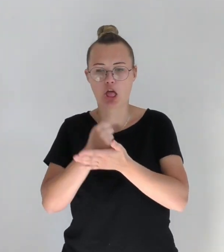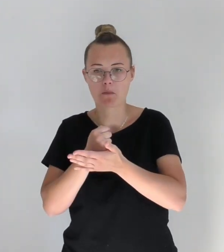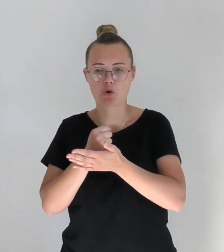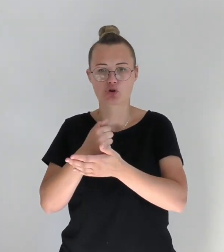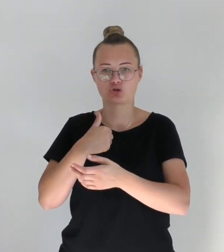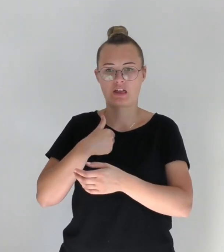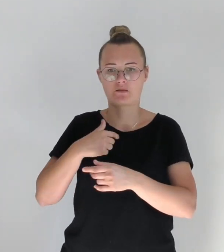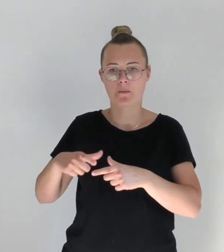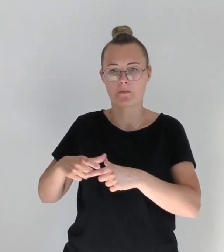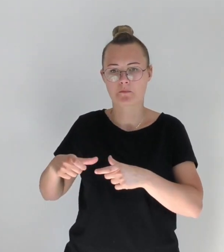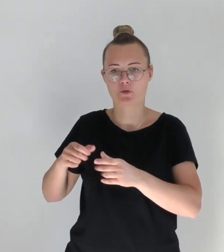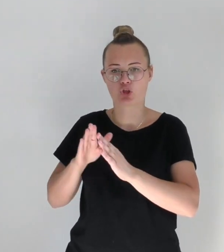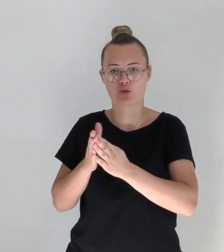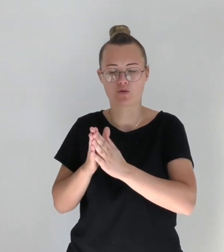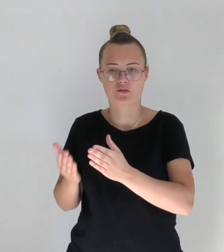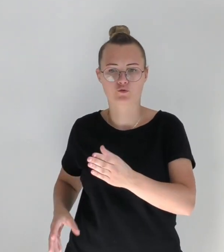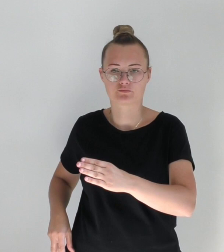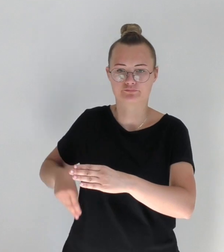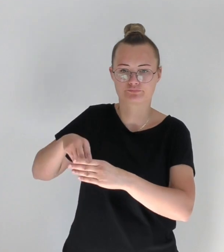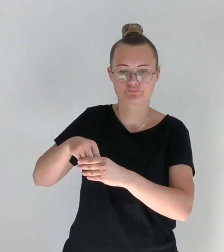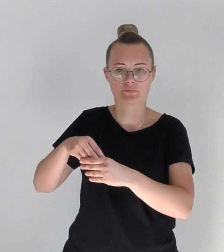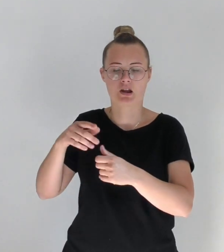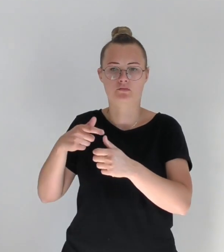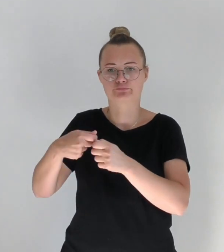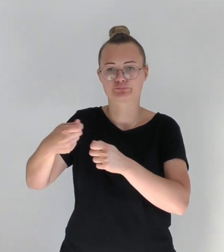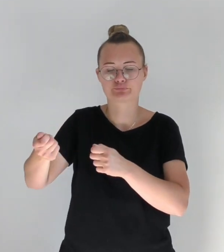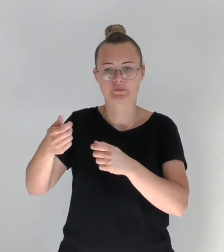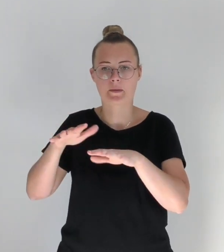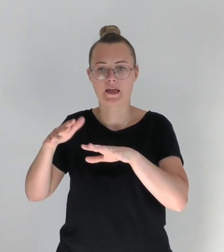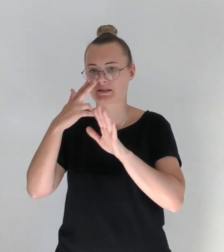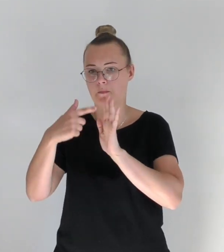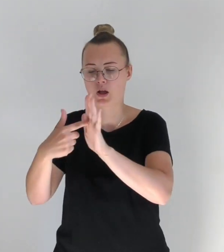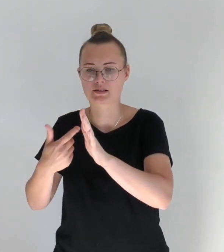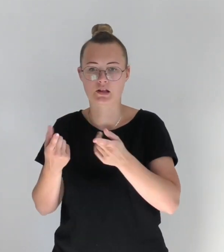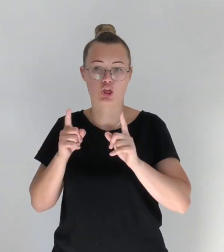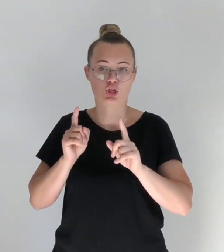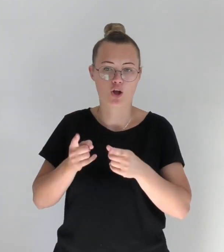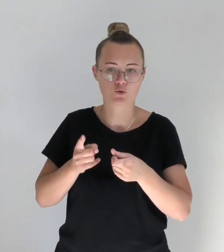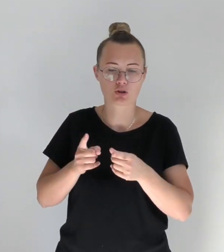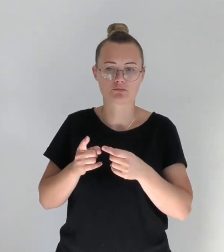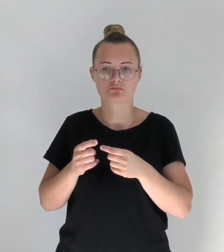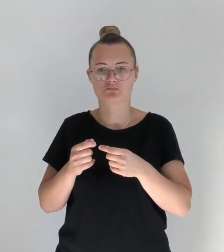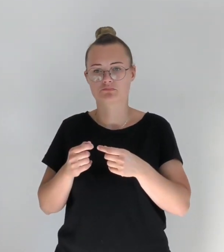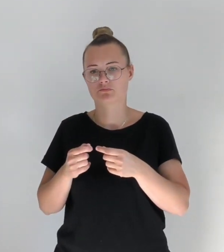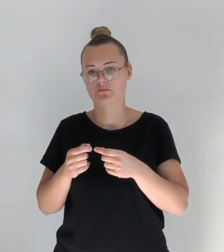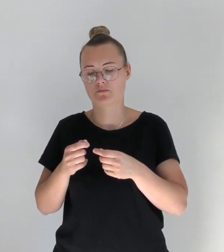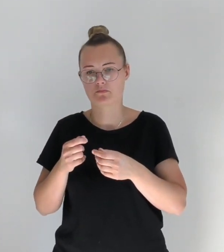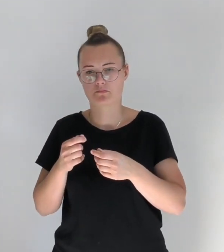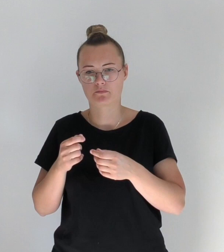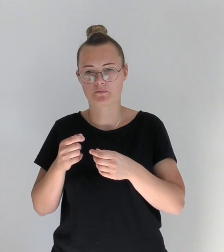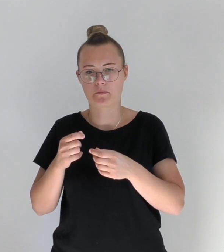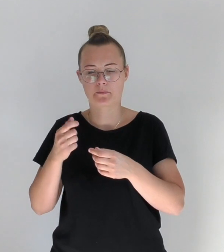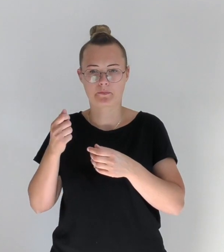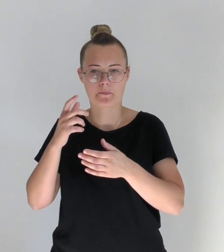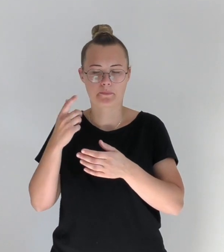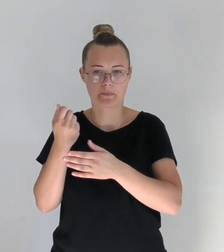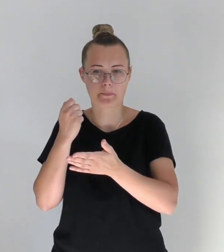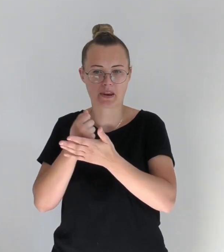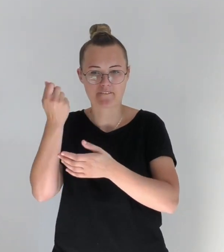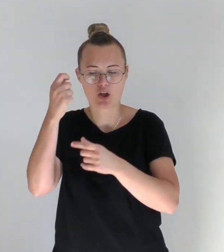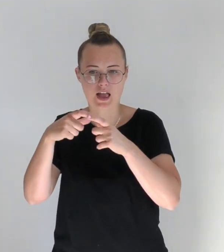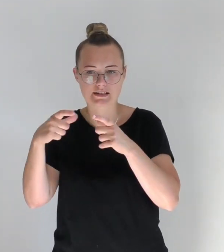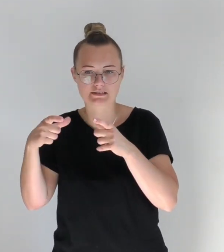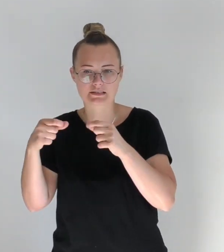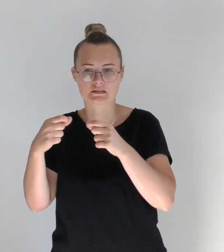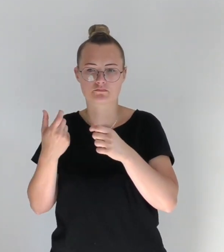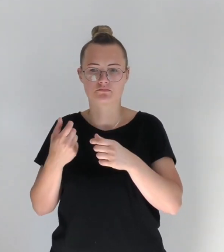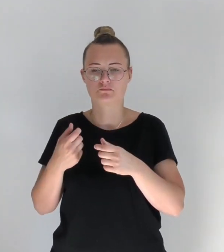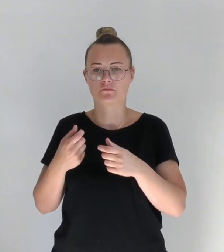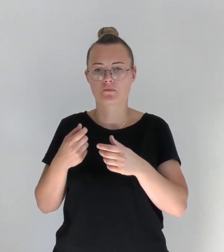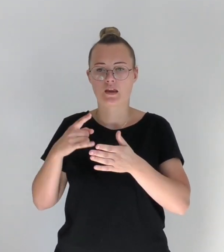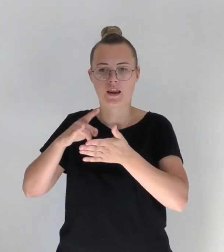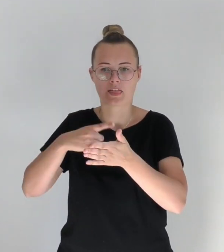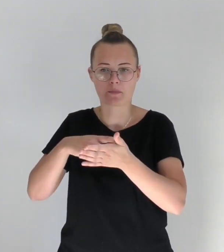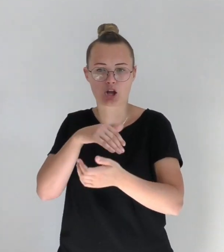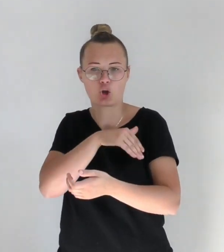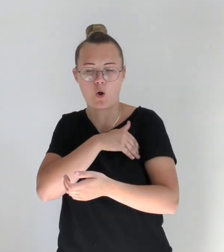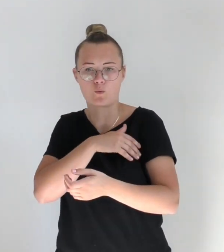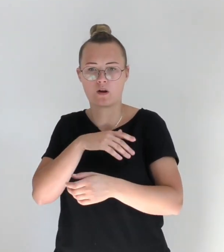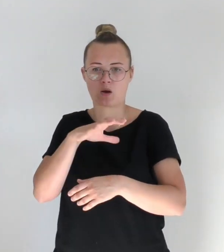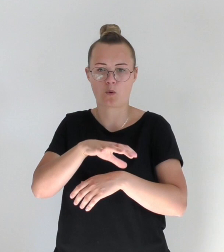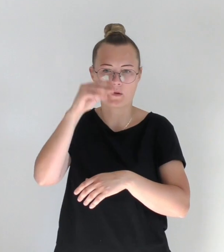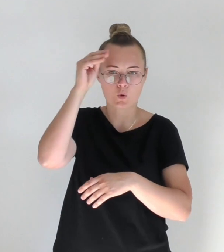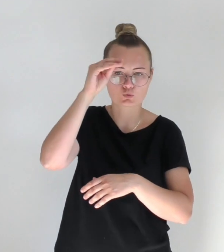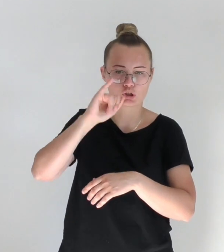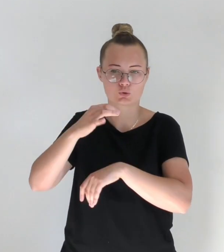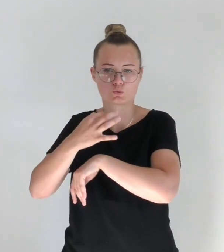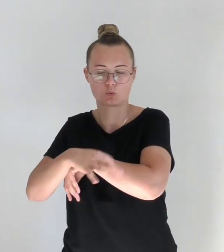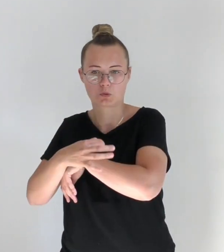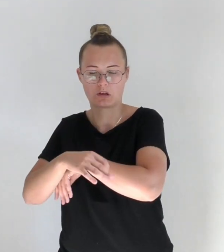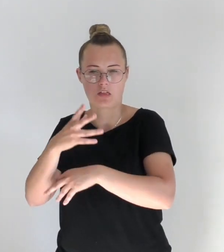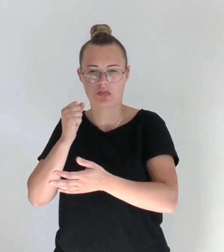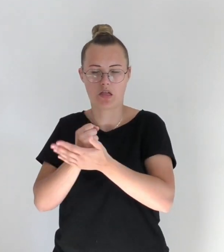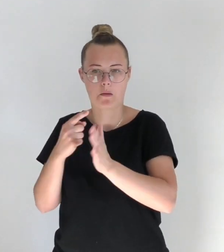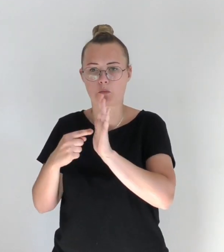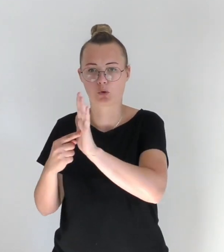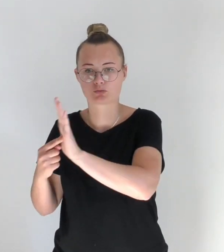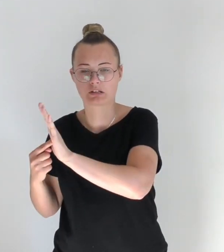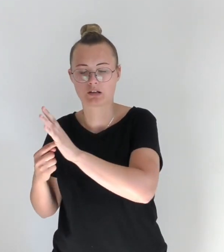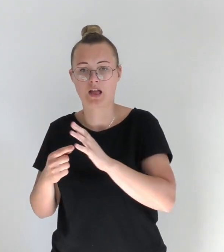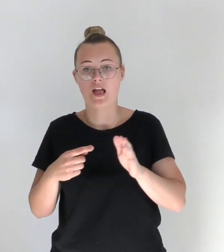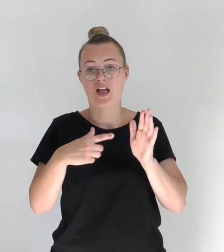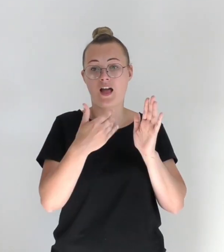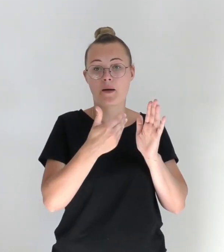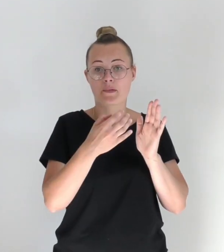bez potrzeby okazywania fizycznej wersji dokumentów